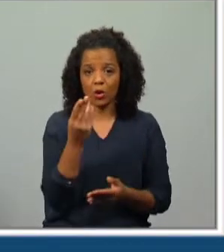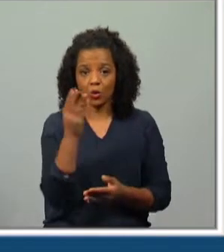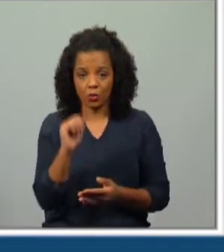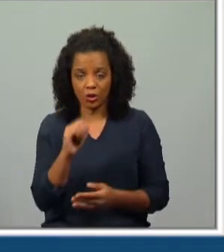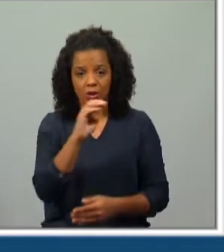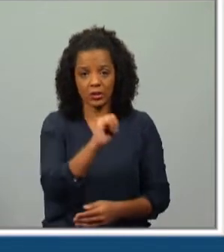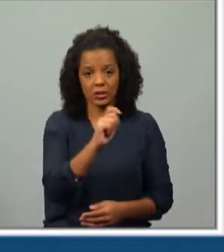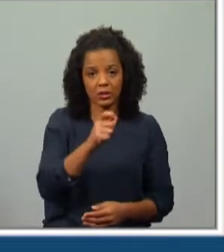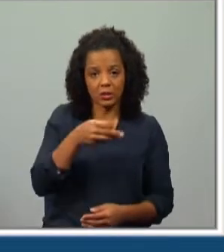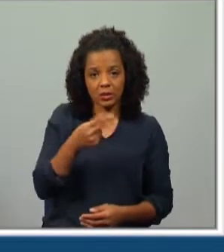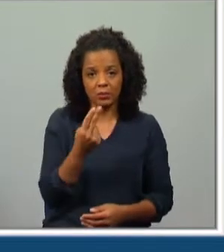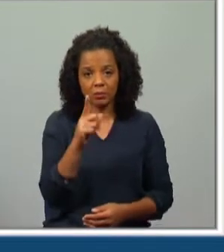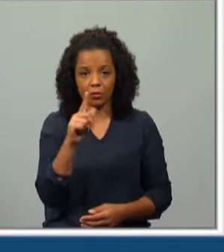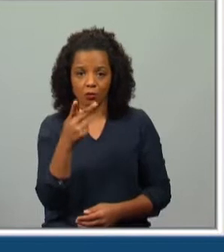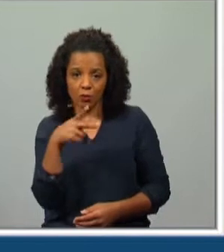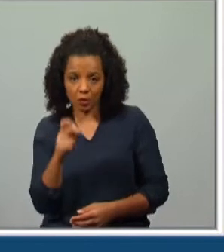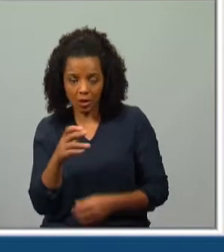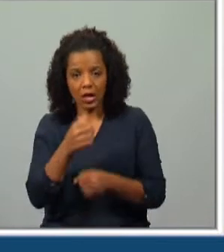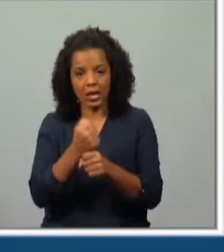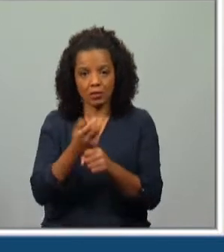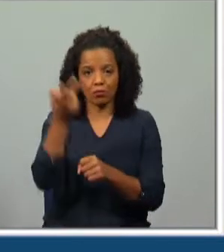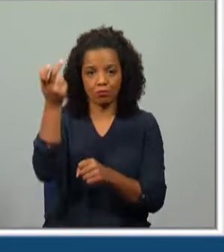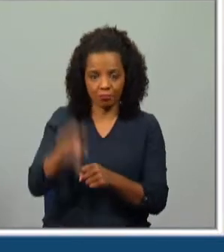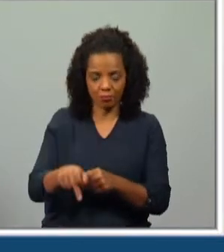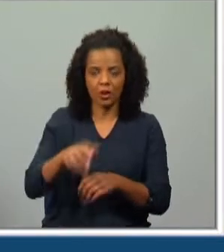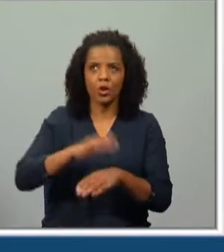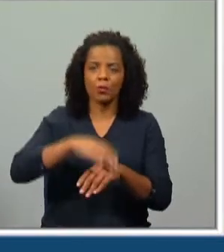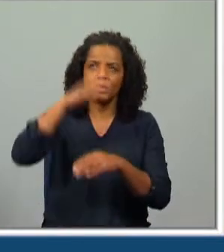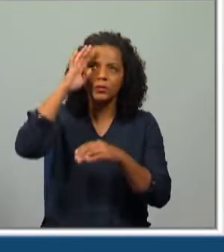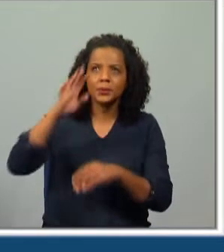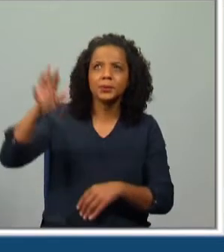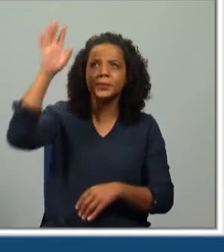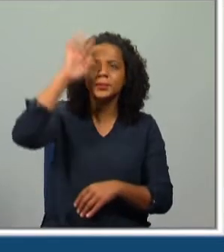decorrem Hamburgo o transportou através da sua imaginação para aquele lugar 來自漢堡的莖把他運過從你的想像到那個地方